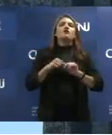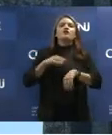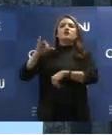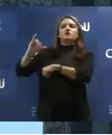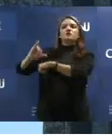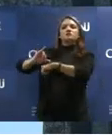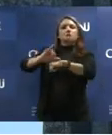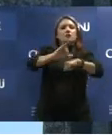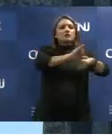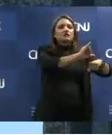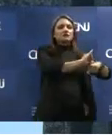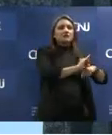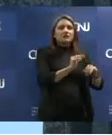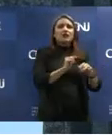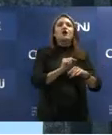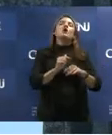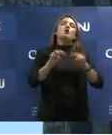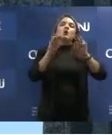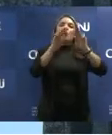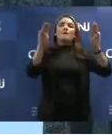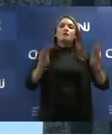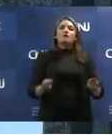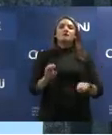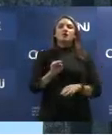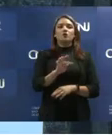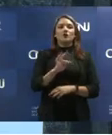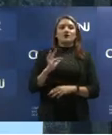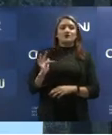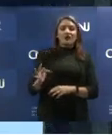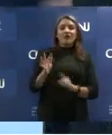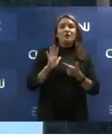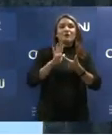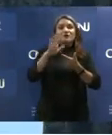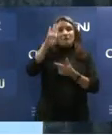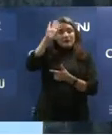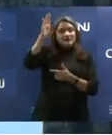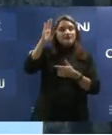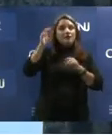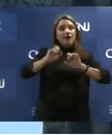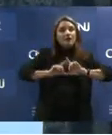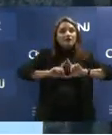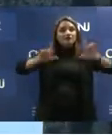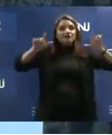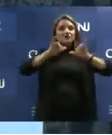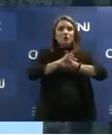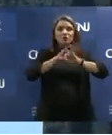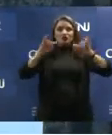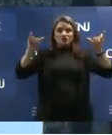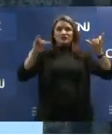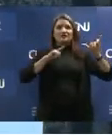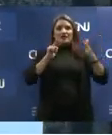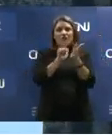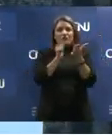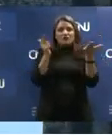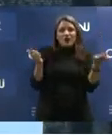no Museu do Supremo sobre as principais notícias que eles estamparam durante anos nos seus periódicos.